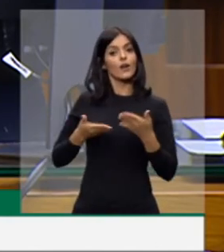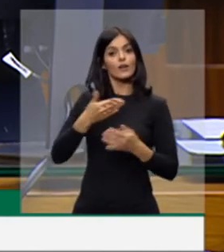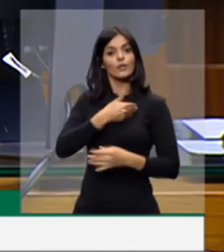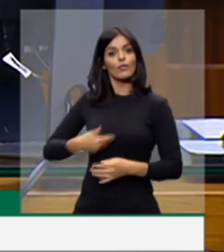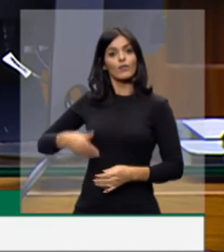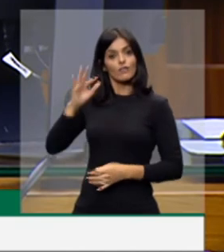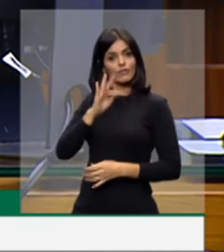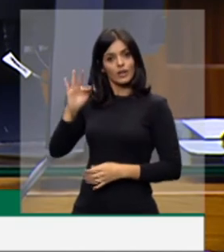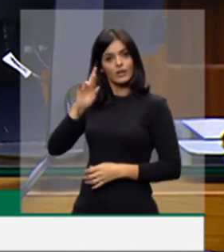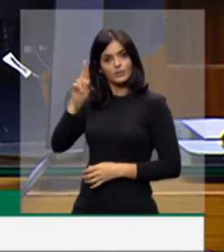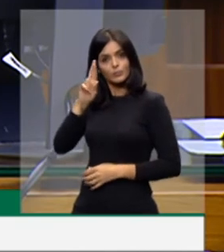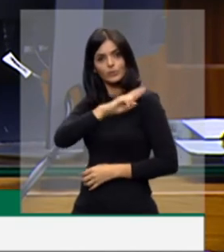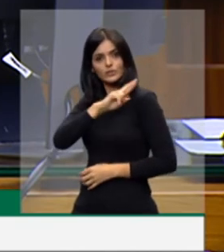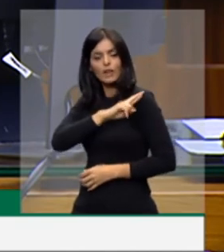AÇÕES DE TITULARIDADE, DA